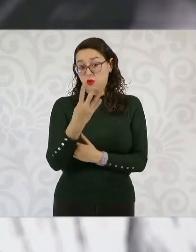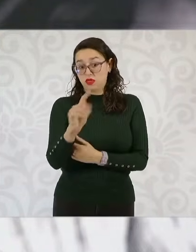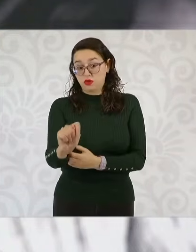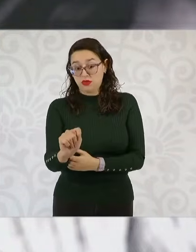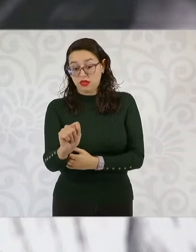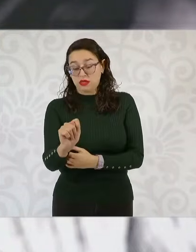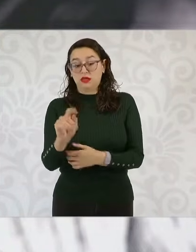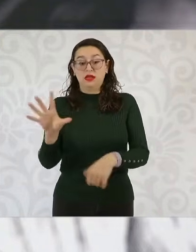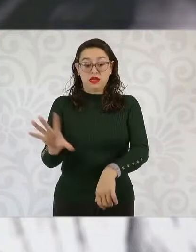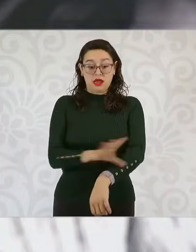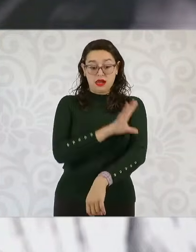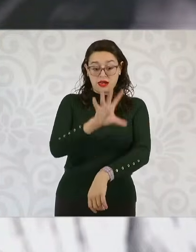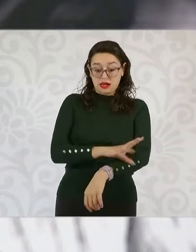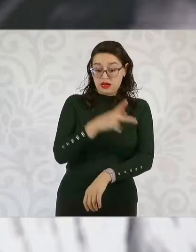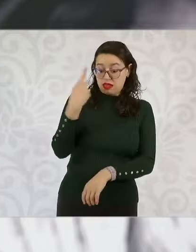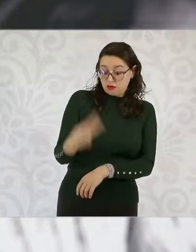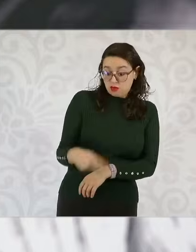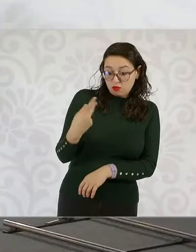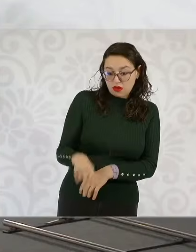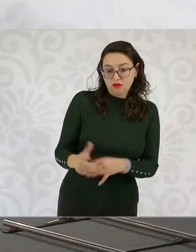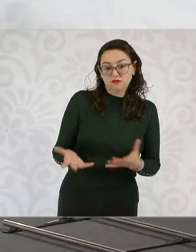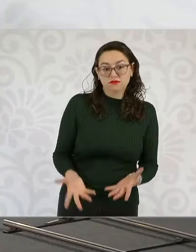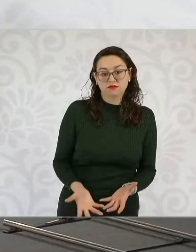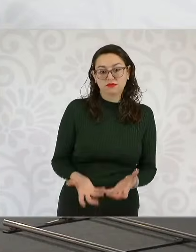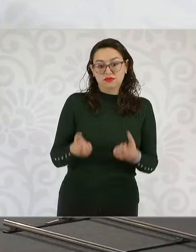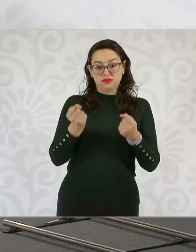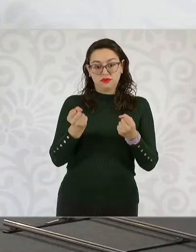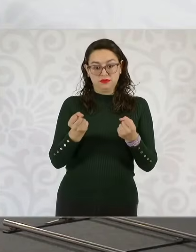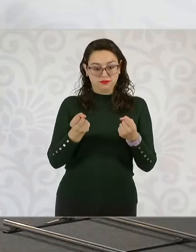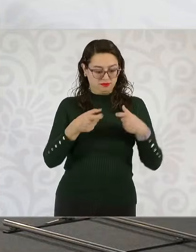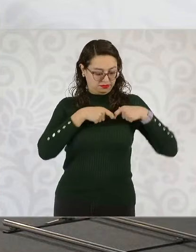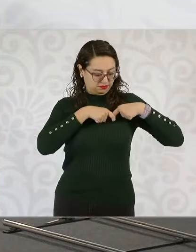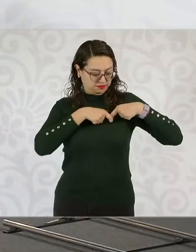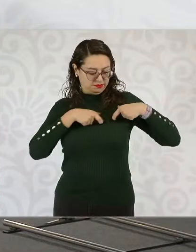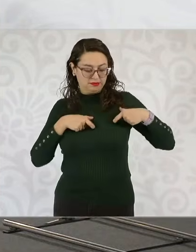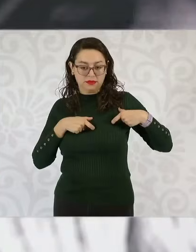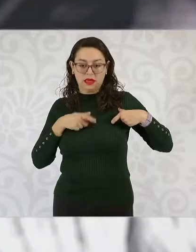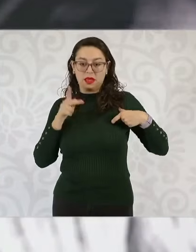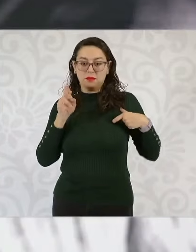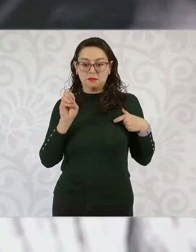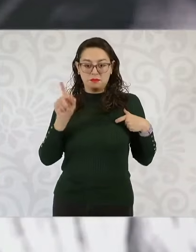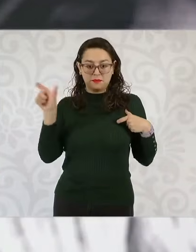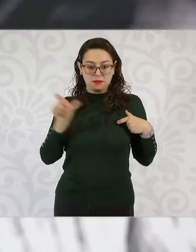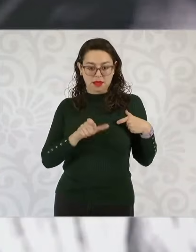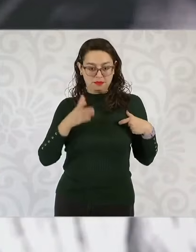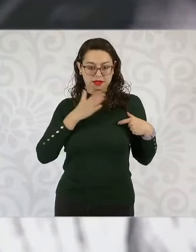significa la soberanía energética lo que trae el símbolo de Pemex en el fore los trabajadores en